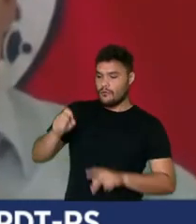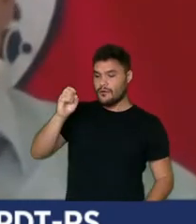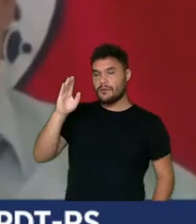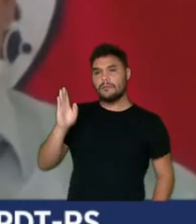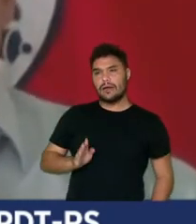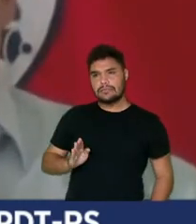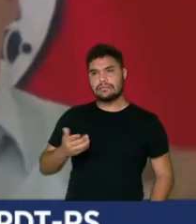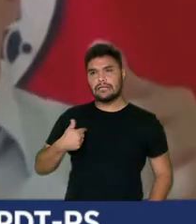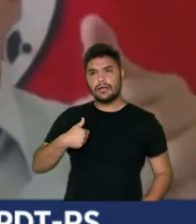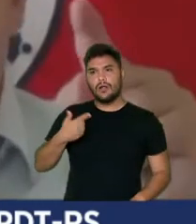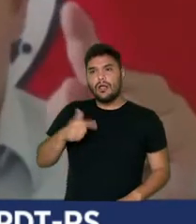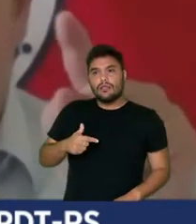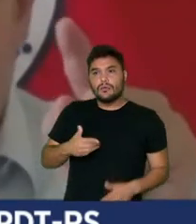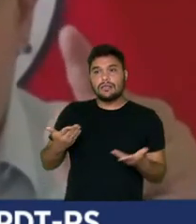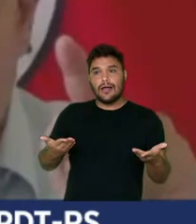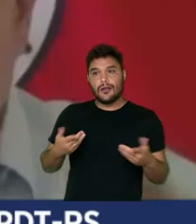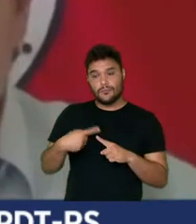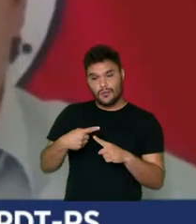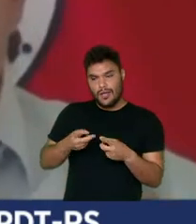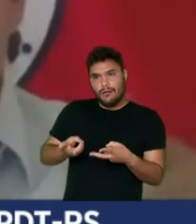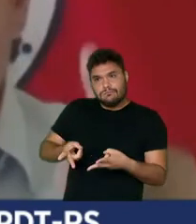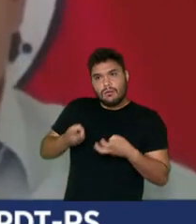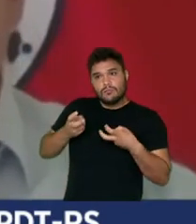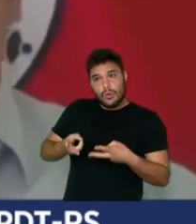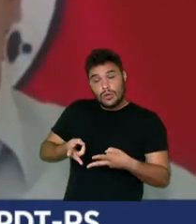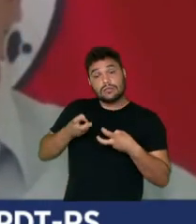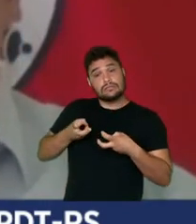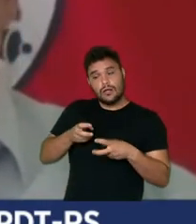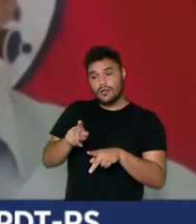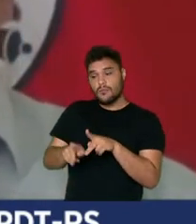VAMOS VER QUE O POVO BRASILEIRO DE BOBO NÃO TEM NADA PORQUE É UMA EXPLORAÇÃO PARA O CIDADÃO